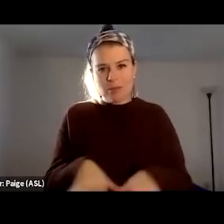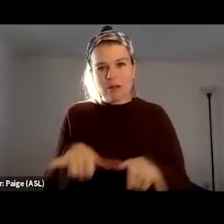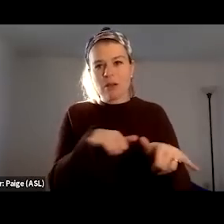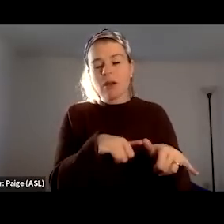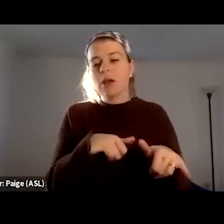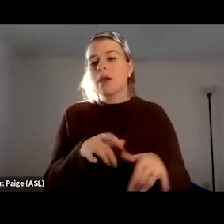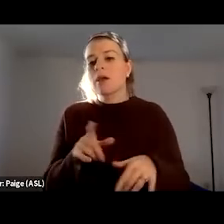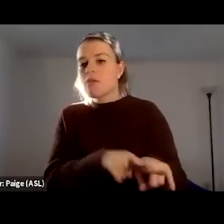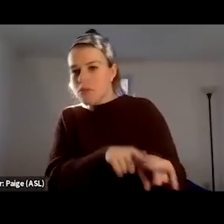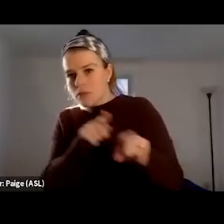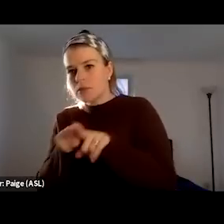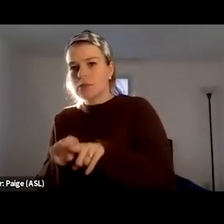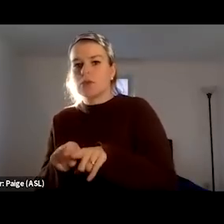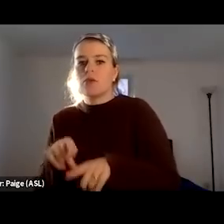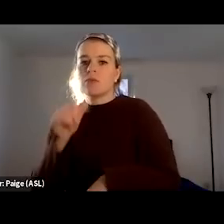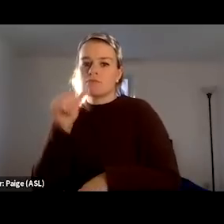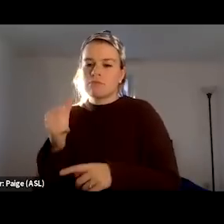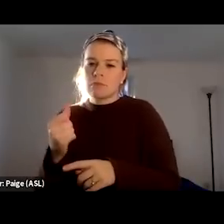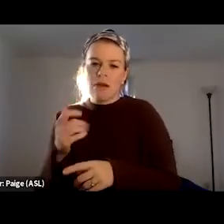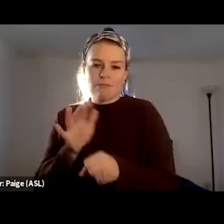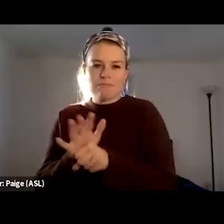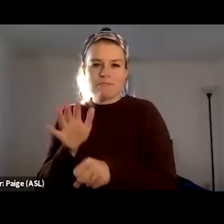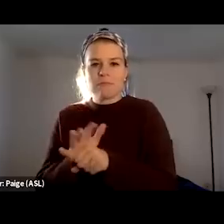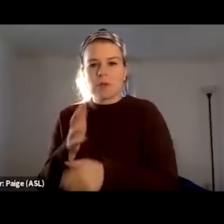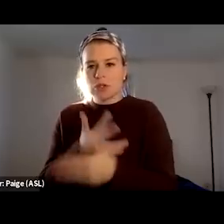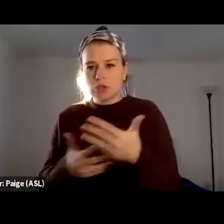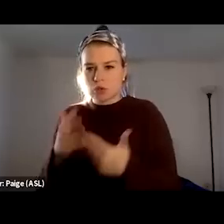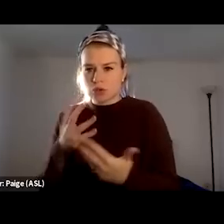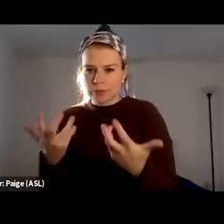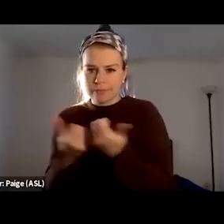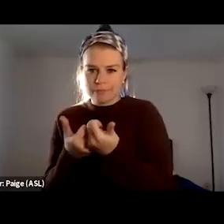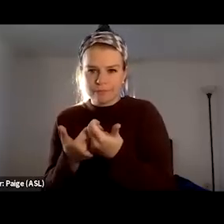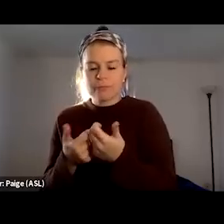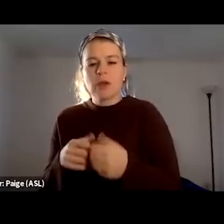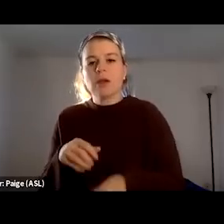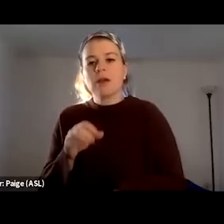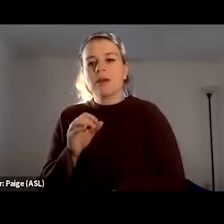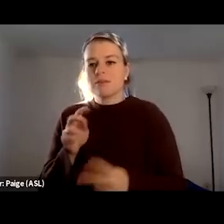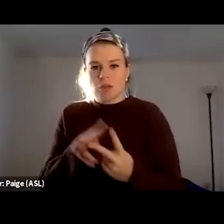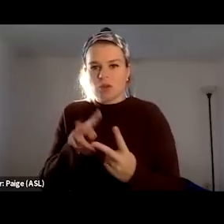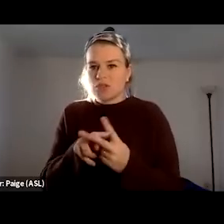y también como redes sociales inadecuadas. Estas dos cosas eran inseparables. Se superponían y se informaban mutuamente,